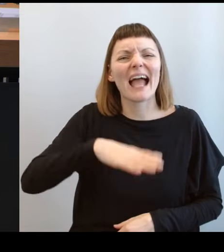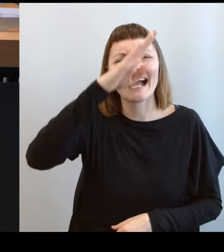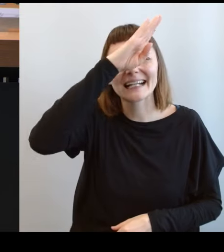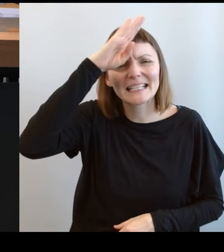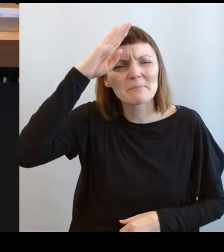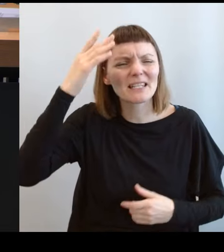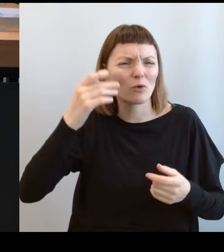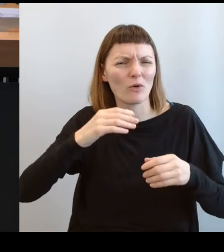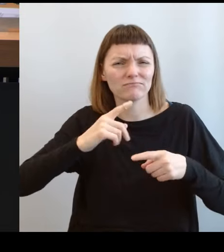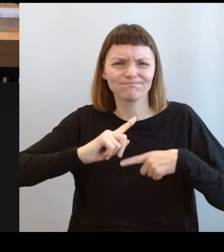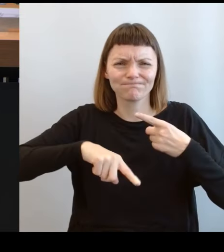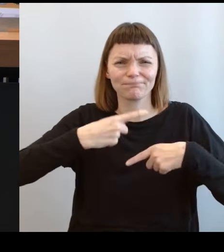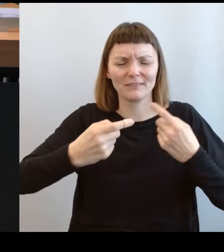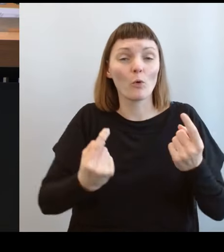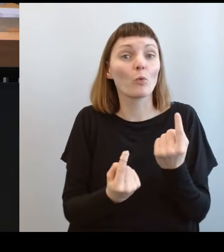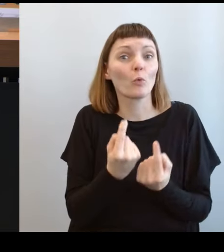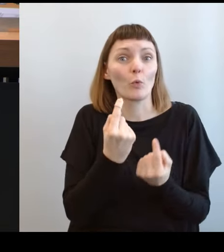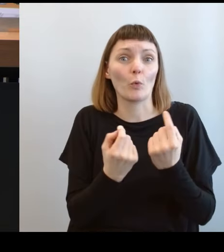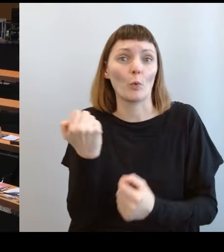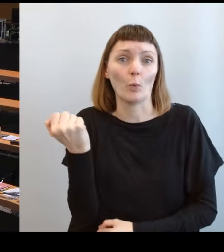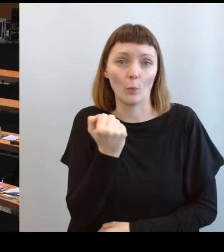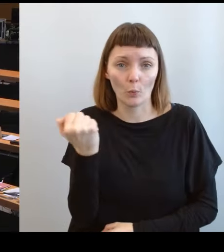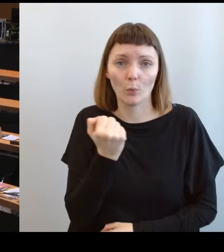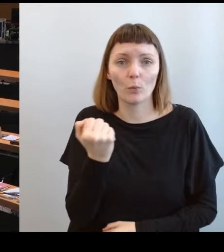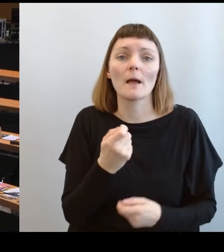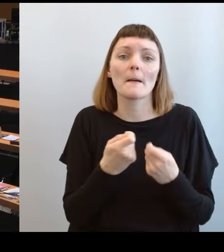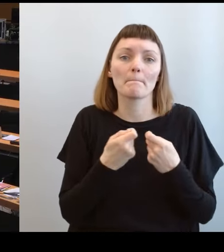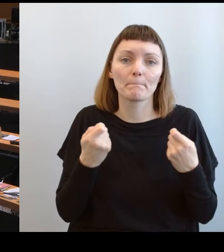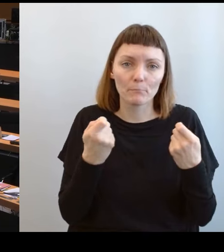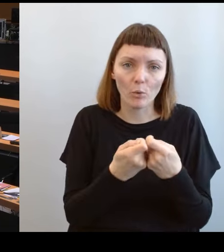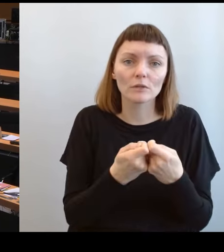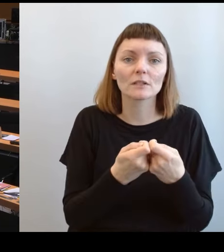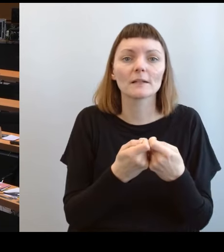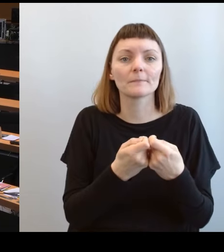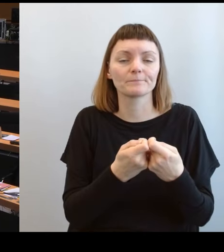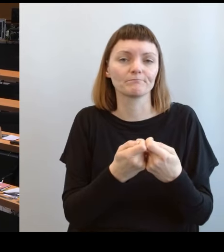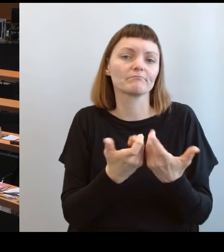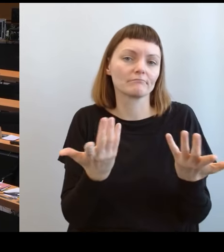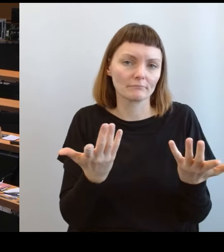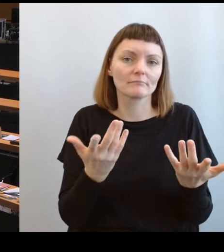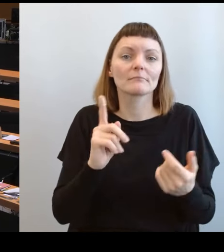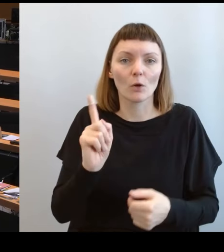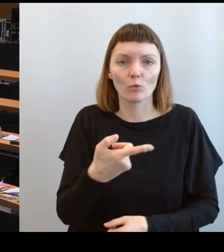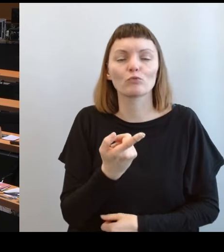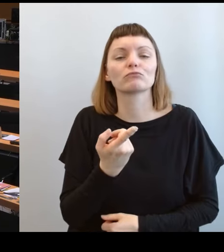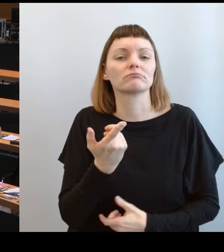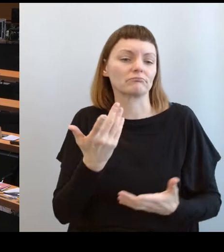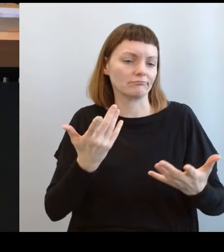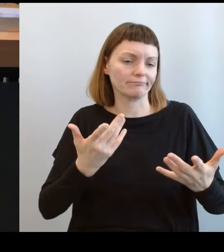zu verantworten haben. (Beifall) Wir wollen zurück zu dem, was Deutschland einst auszeichnete,